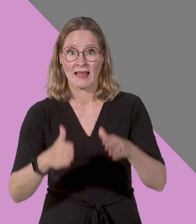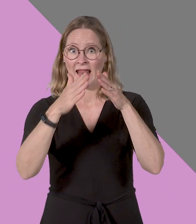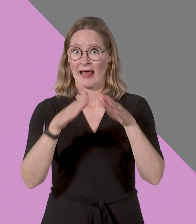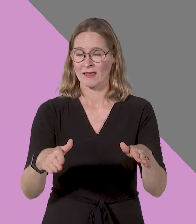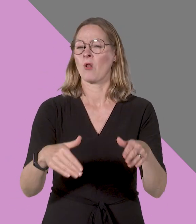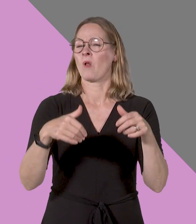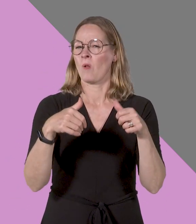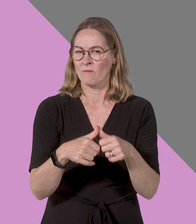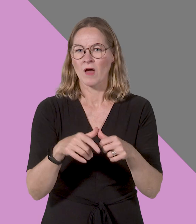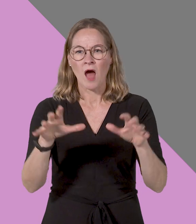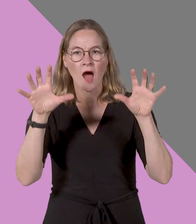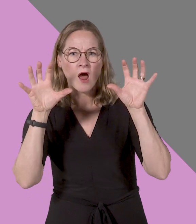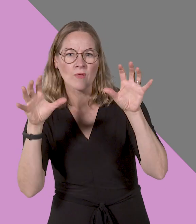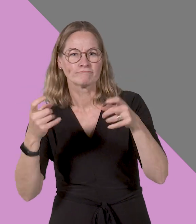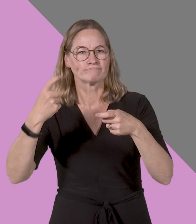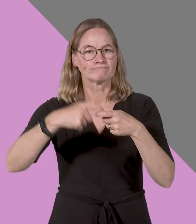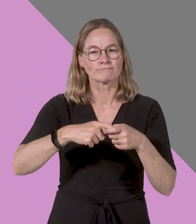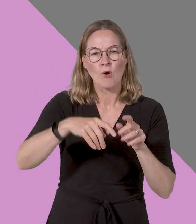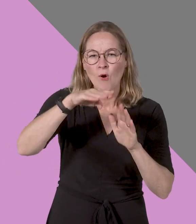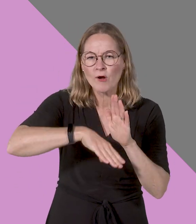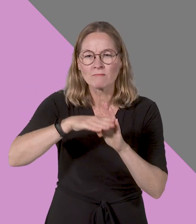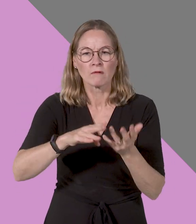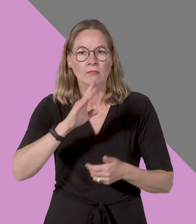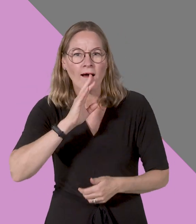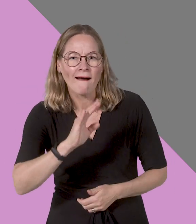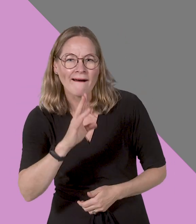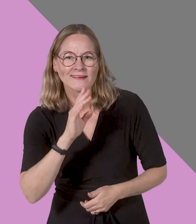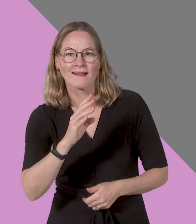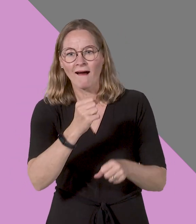Leirillä on luvassa Halloween-teemaista ohjelmaa tarinoinnin, -